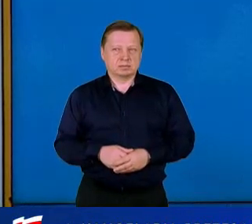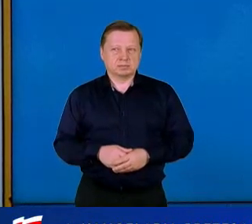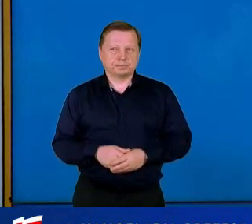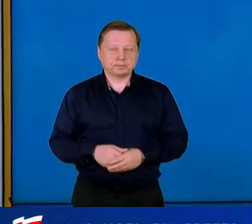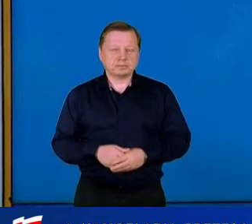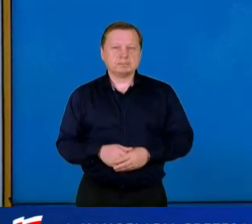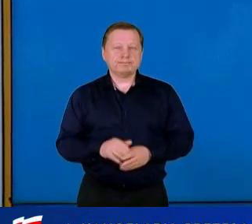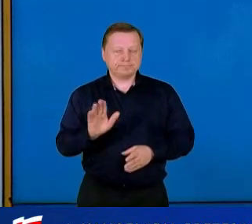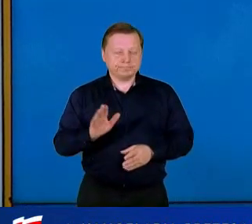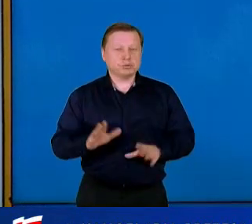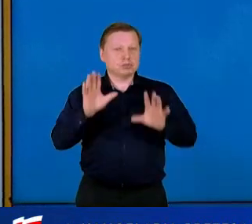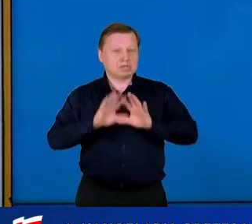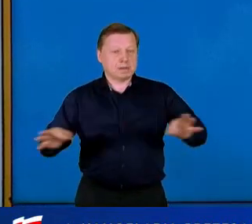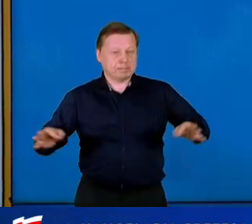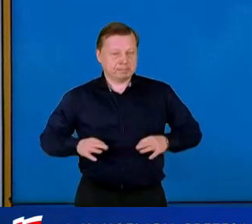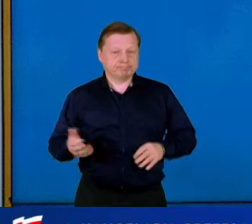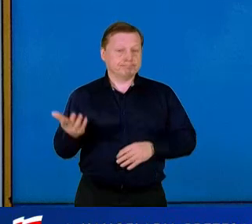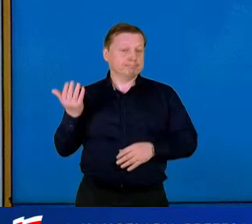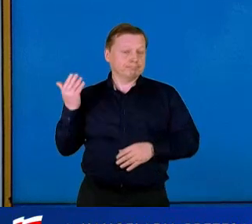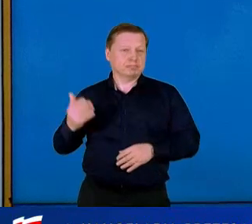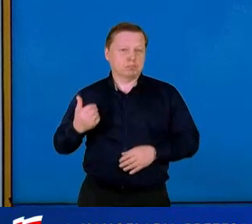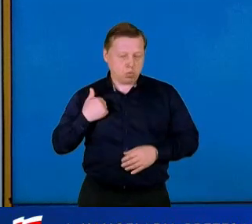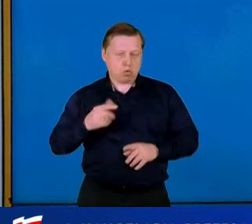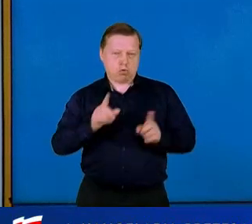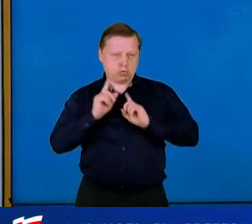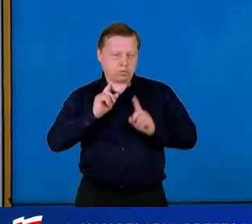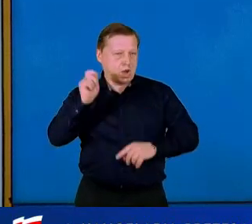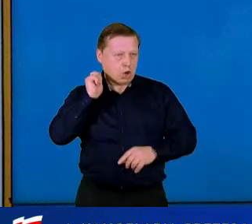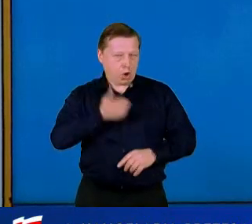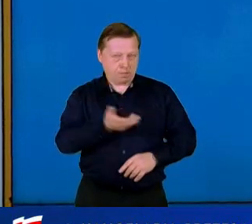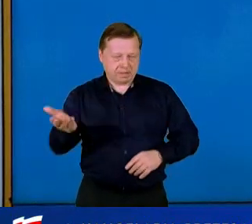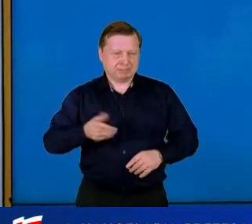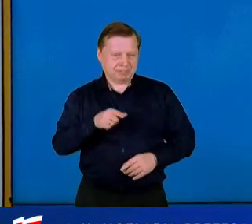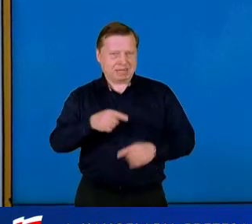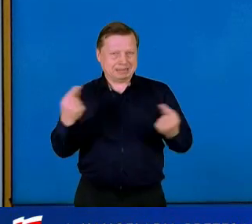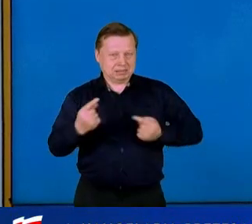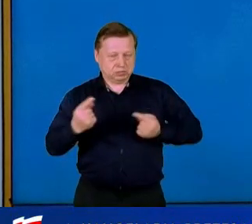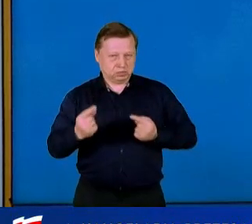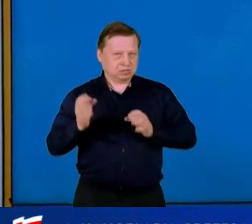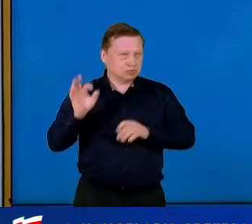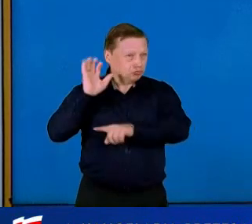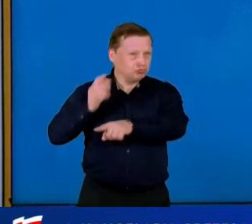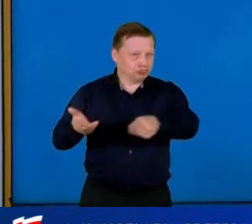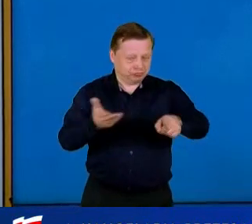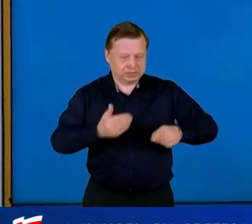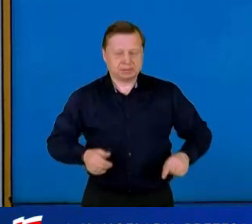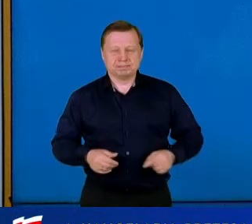Szanowni państwo, w ostatnich dniach rozmawiałem z wieloma kobietami o tych sytuacjach, które dzisiaj są szeroko komentowane.